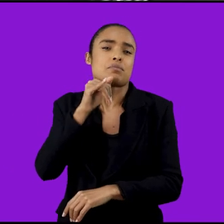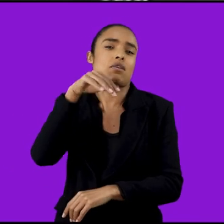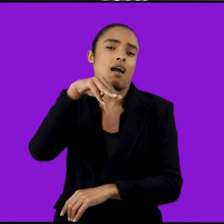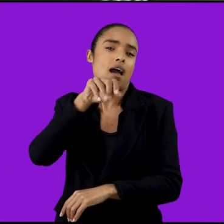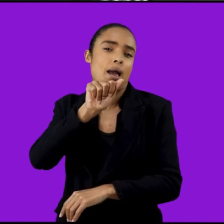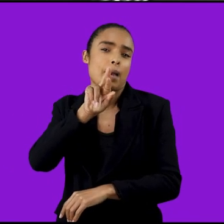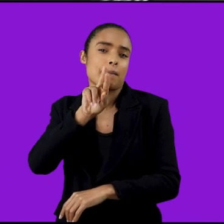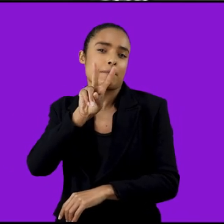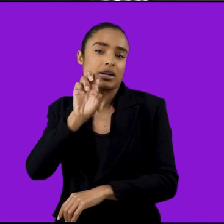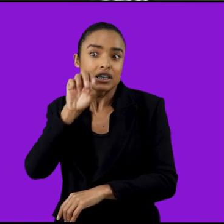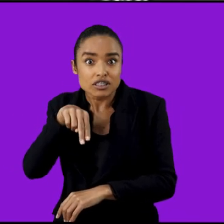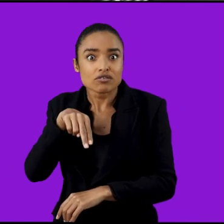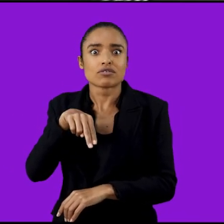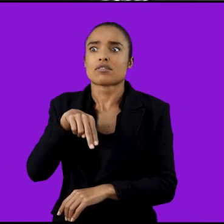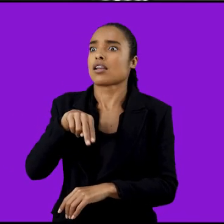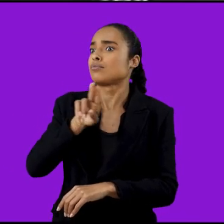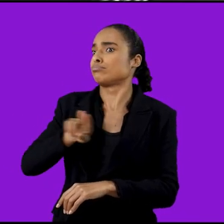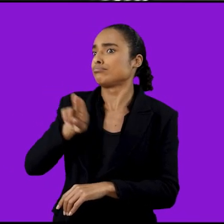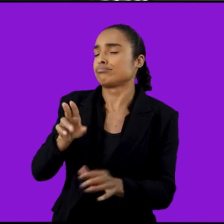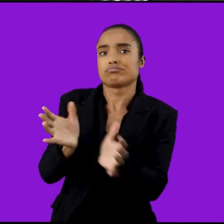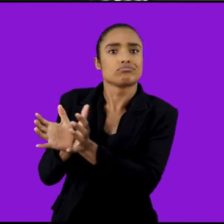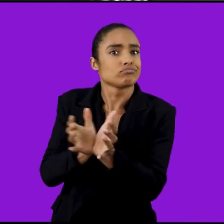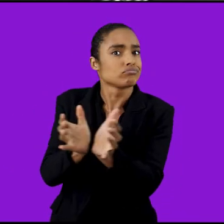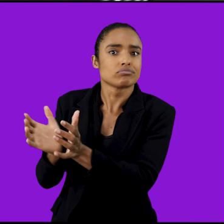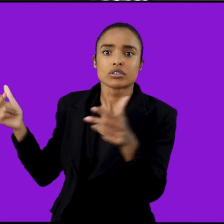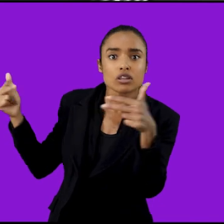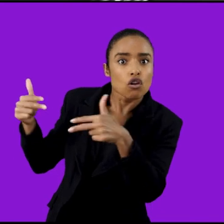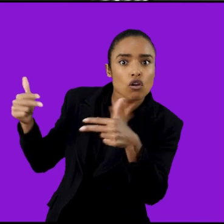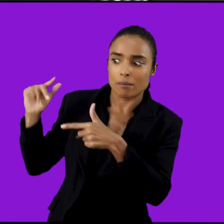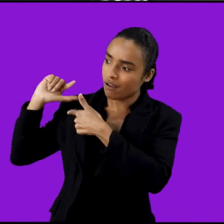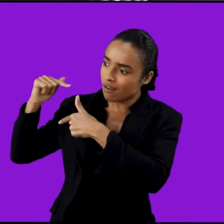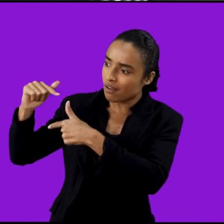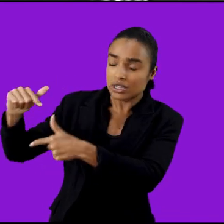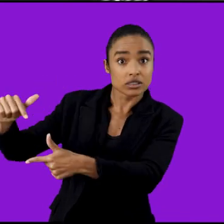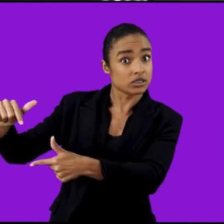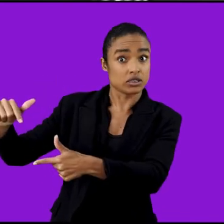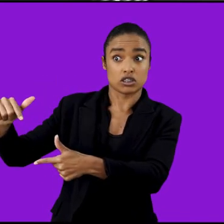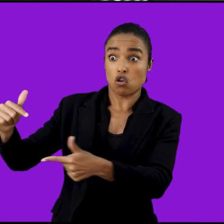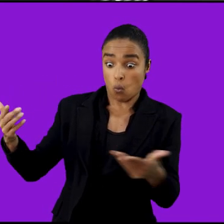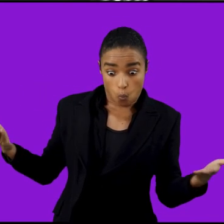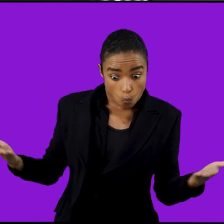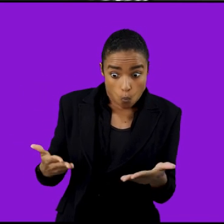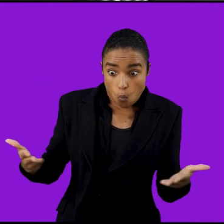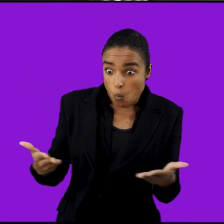É. Que é foda. The Manhattans. Sabe? Imagina, tipo? Sim É inconcebível. Hoje são uns clássicos,